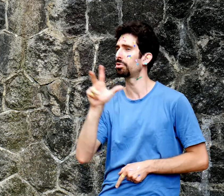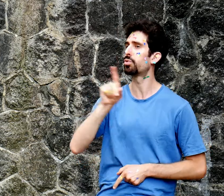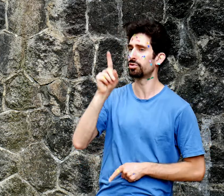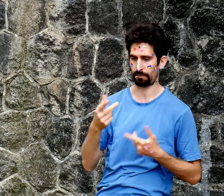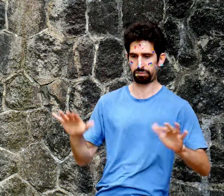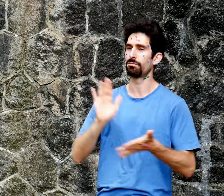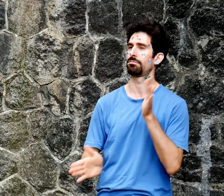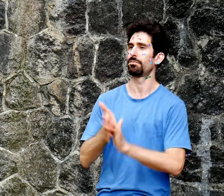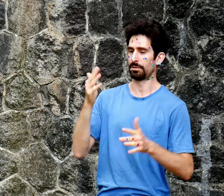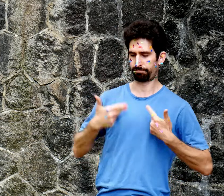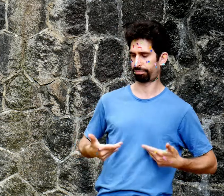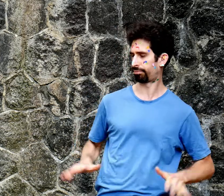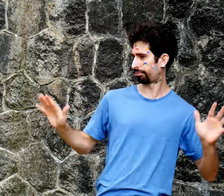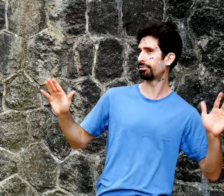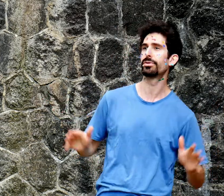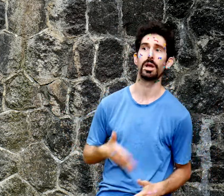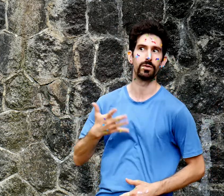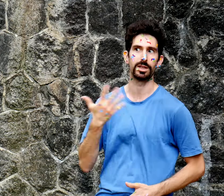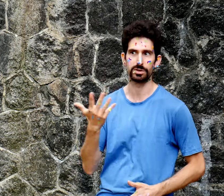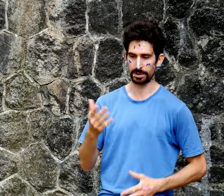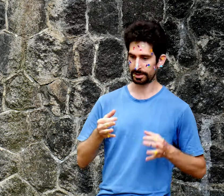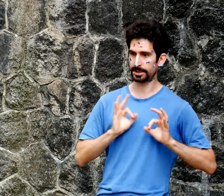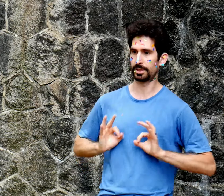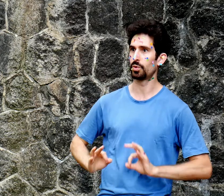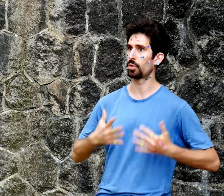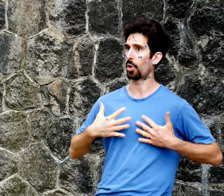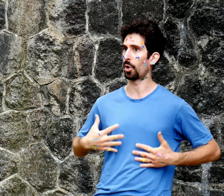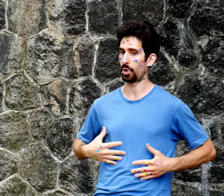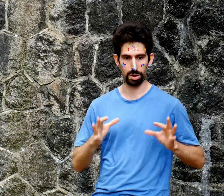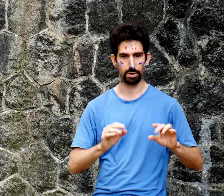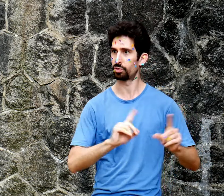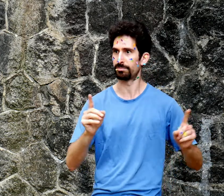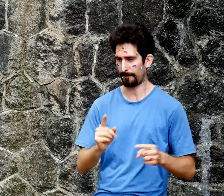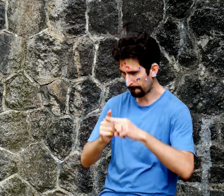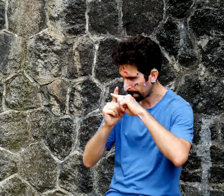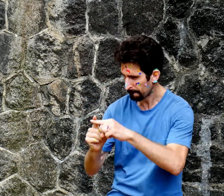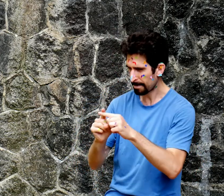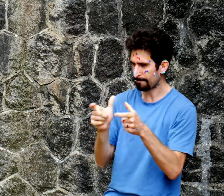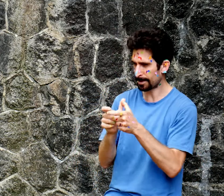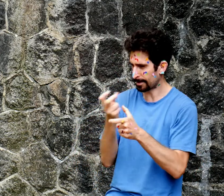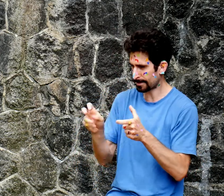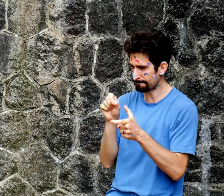En deux-trois jours, c'est fini. L'avantage est qu'ils ne touchent pas aux cellules du corps, seulement la bactérie pathogène.